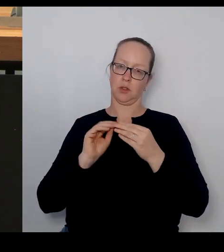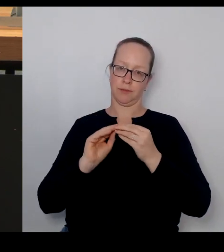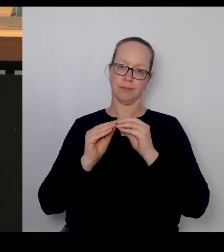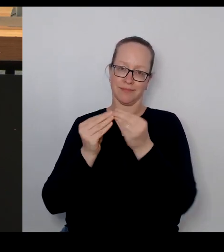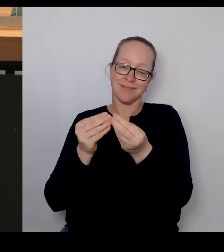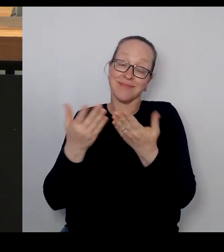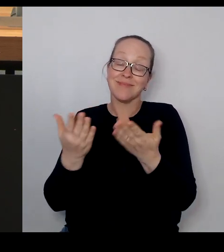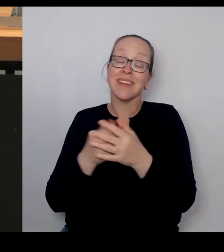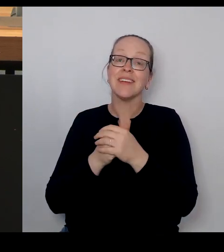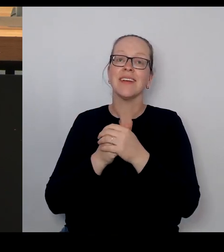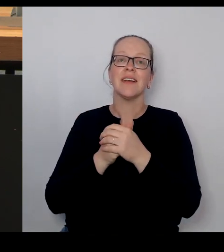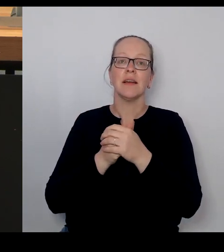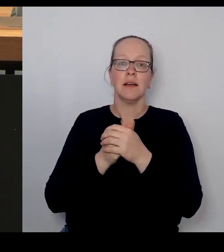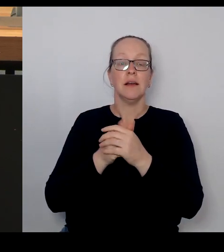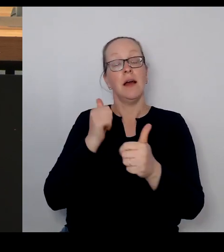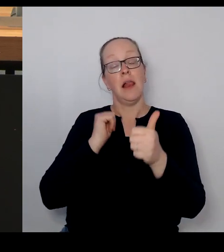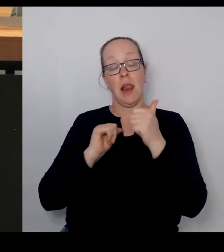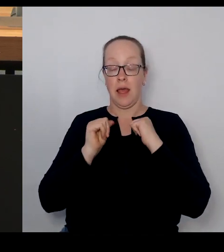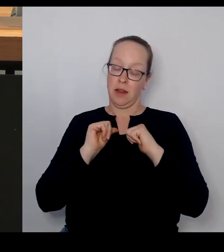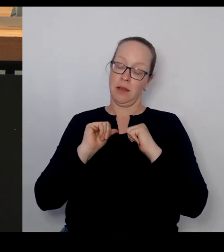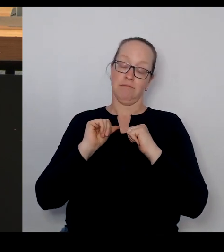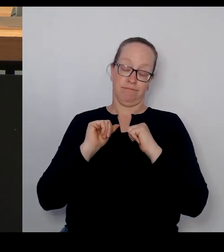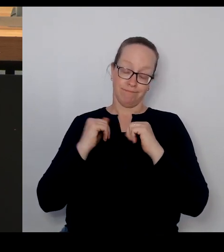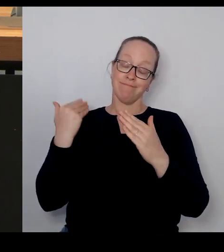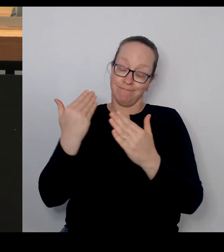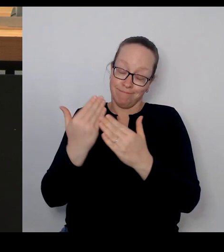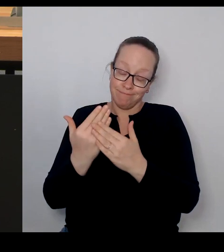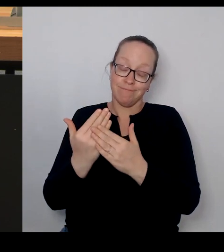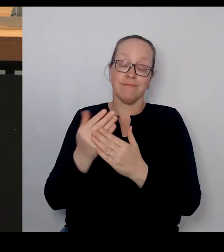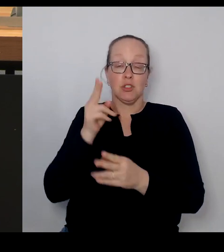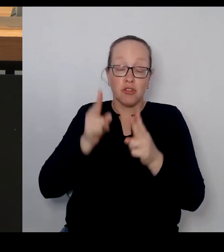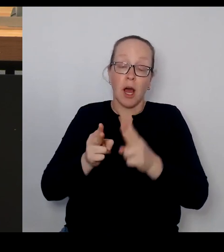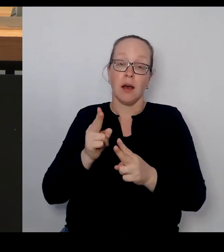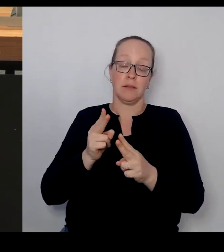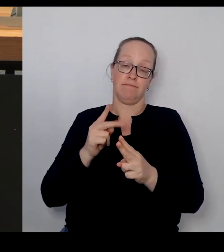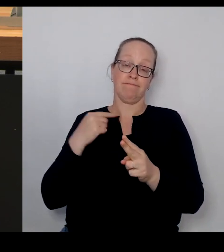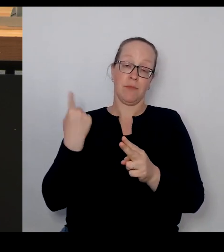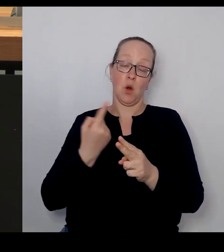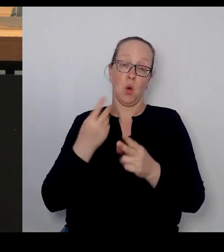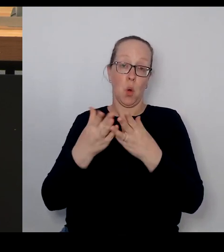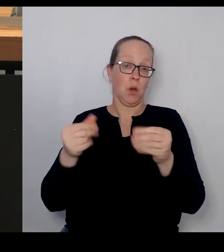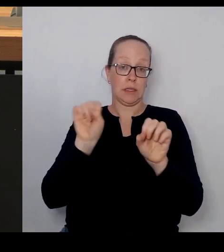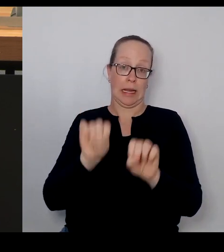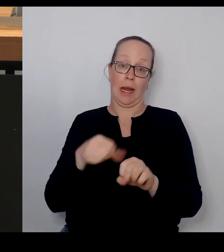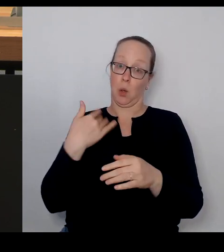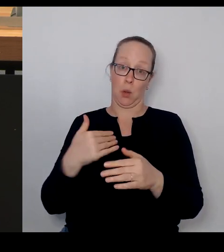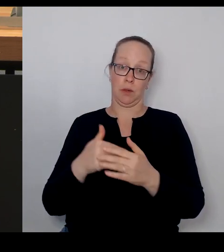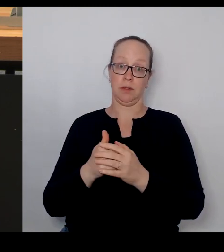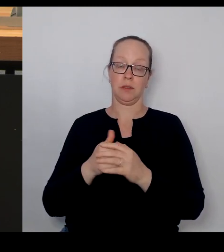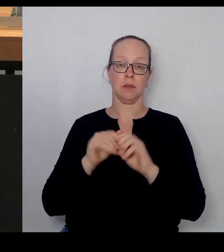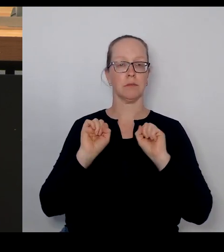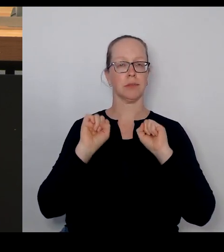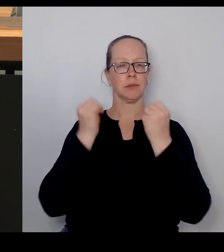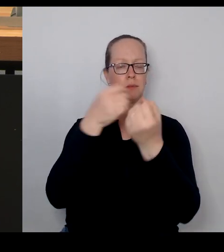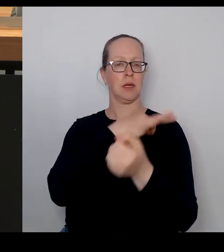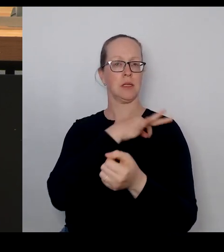Angestoßen und vorangetrieben von vielen Akteuren der Zivilgesellschaft wie Schul und Not, ver.di, DGB und viele andere, welche hier an